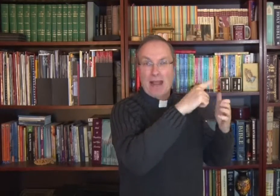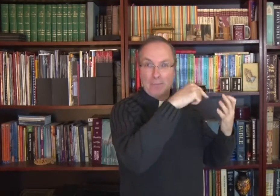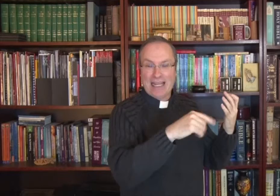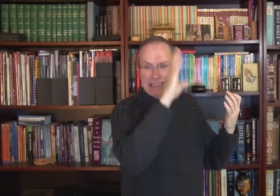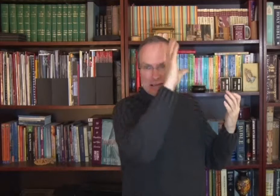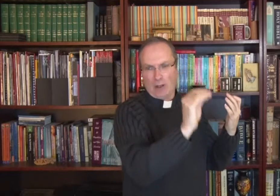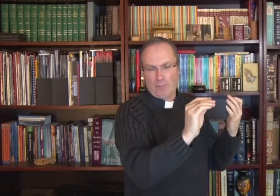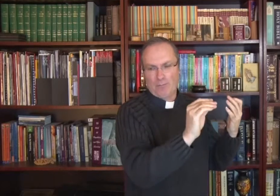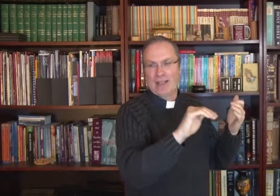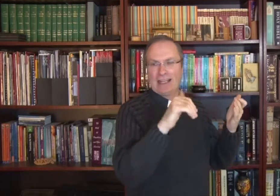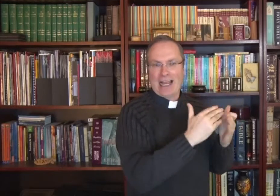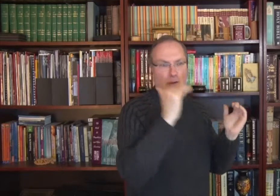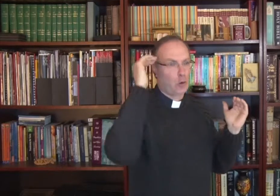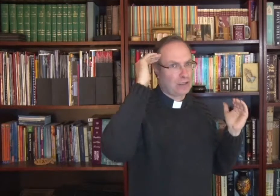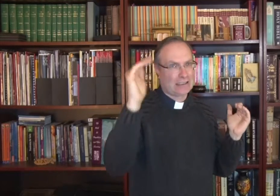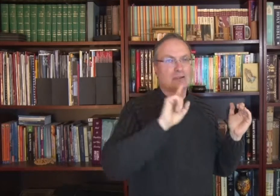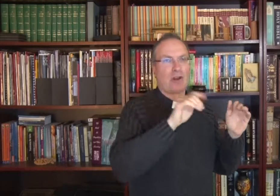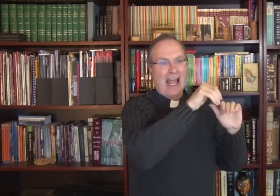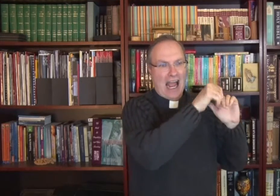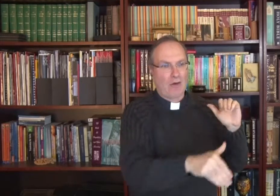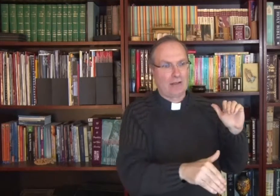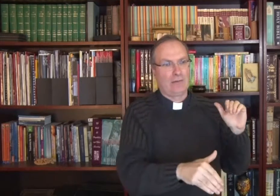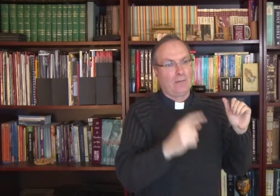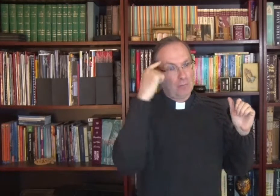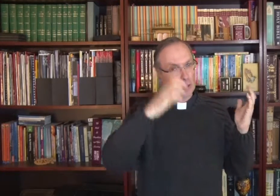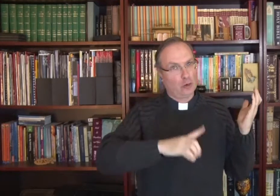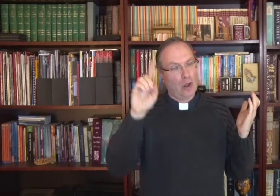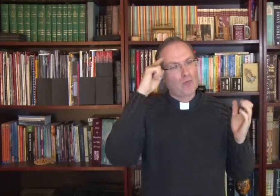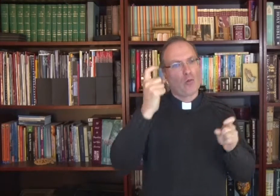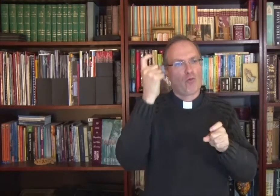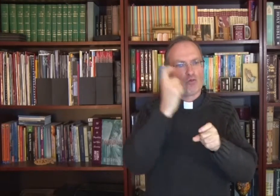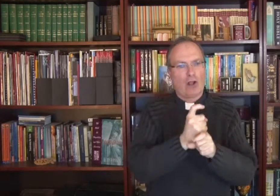parmi les hommes : car les autorités sont envoyées par Dieu pour punir